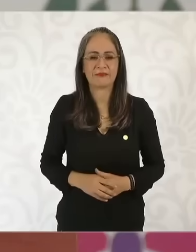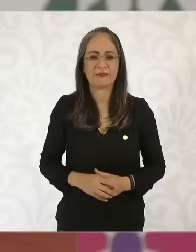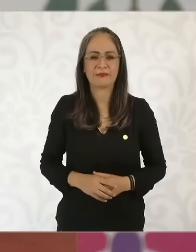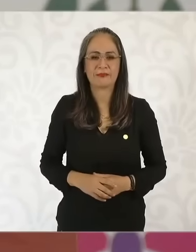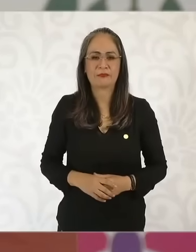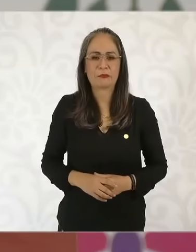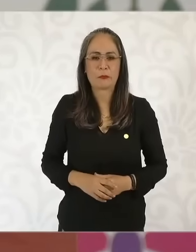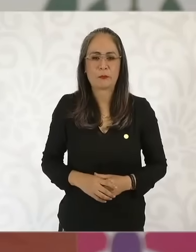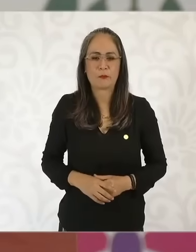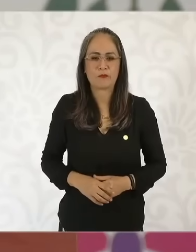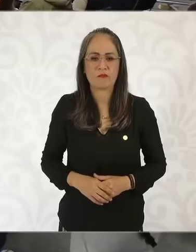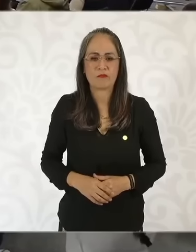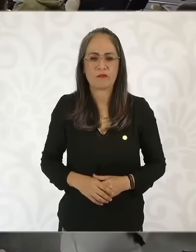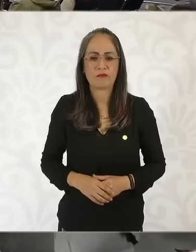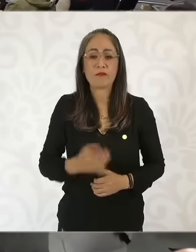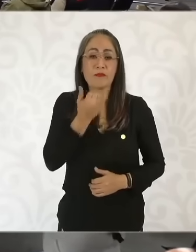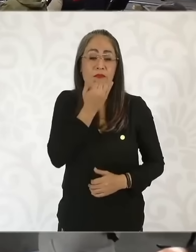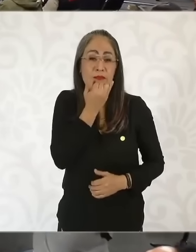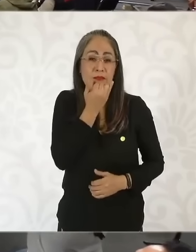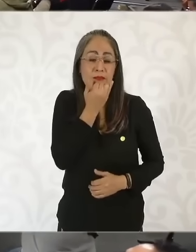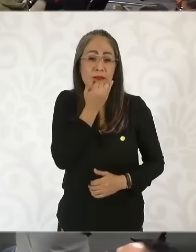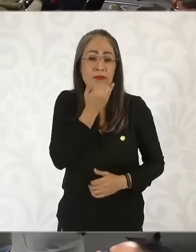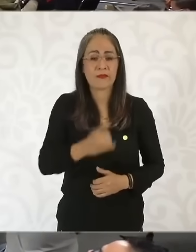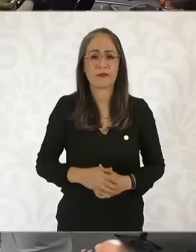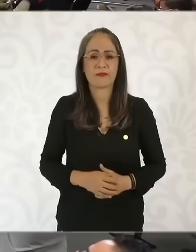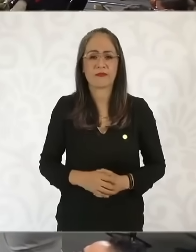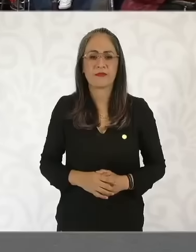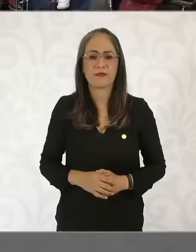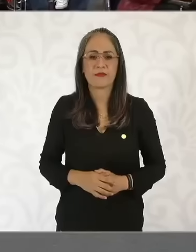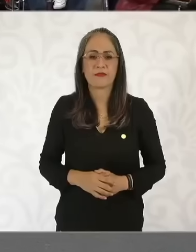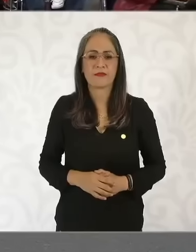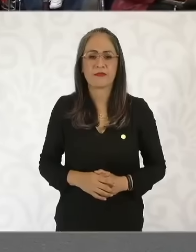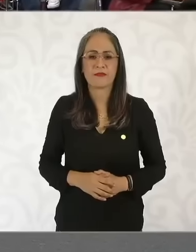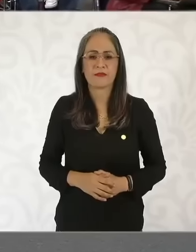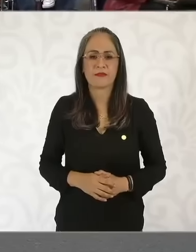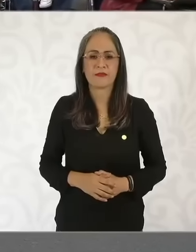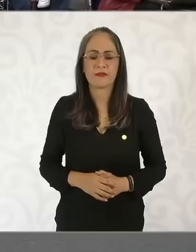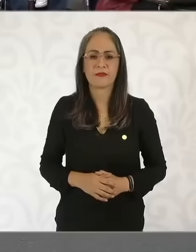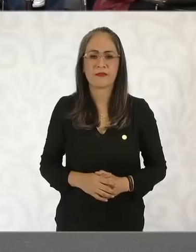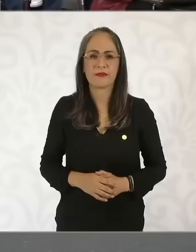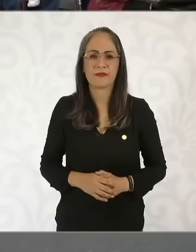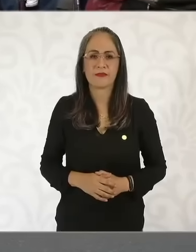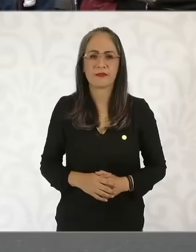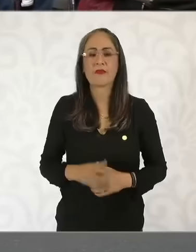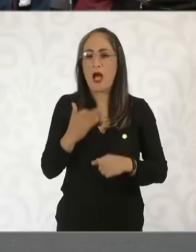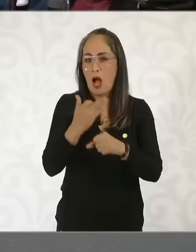son las que tienen descuento, perdón, ¿qué autopartes son las que tienen descuento? mencionaba sobre el tema de los aranceles autop ahorita todas,